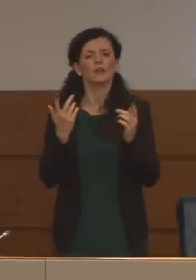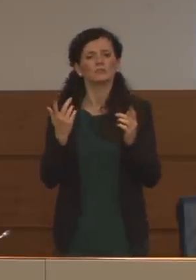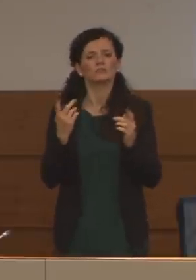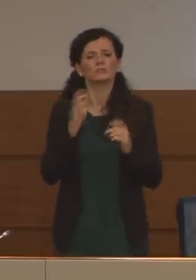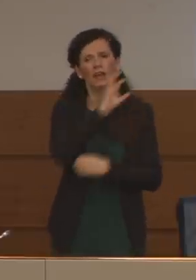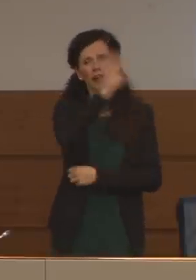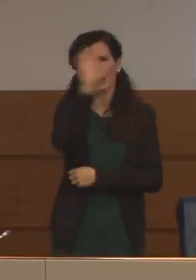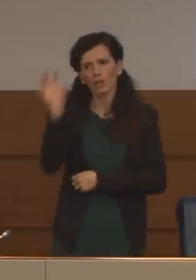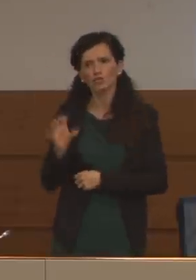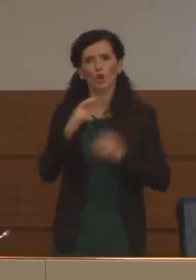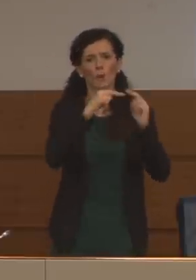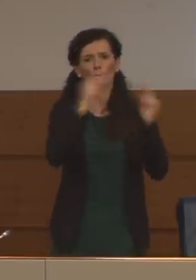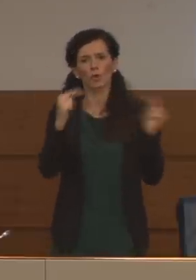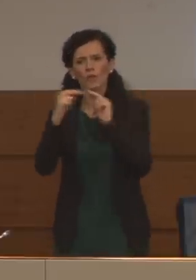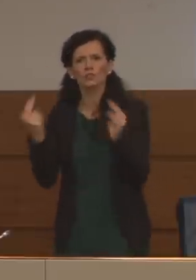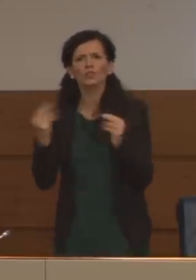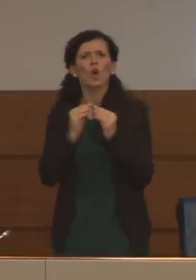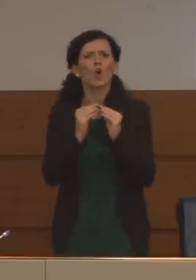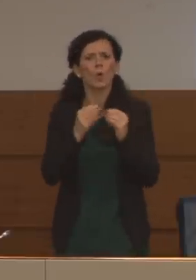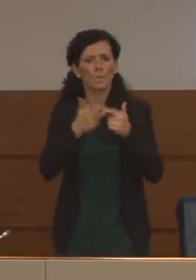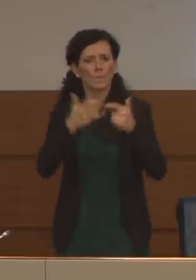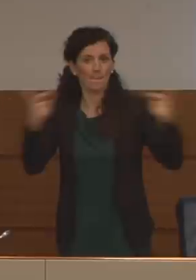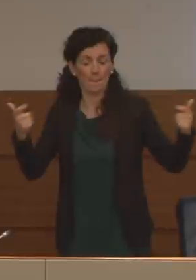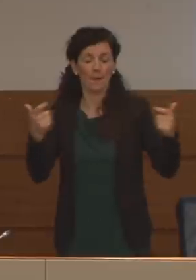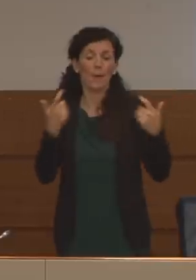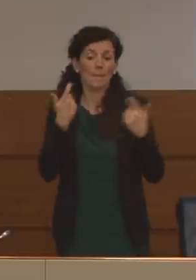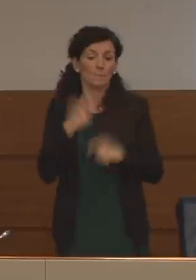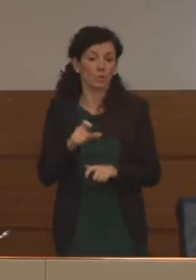provinciale perché oggi abbiamo un